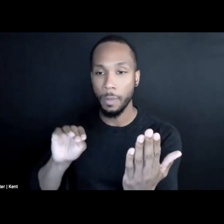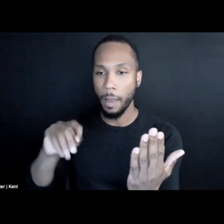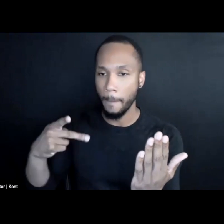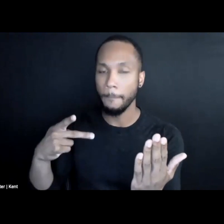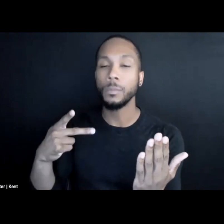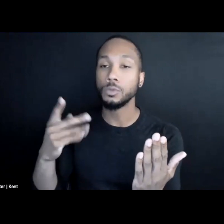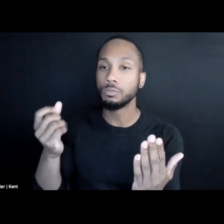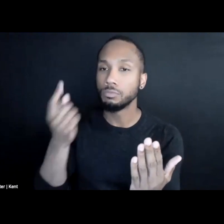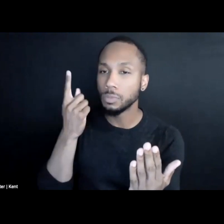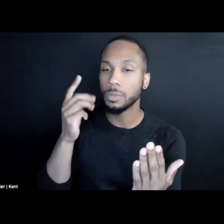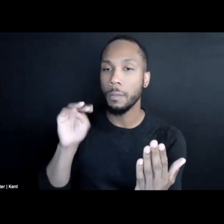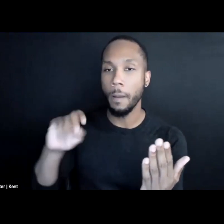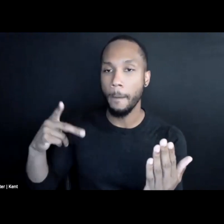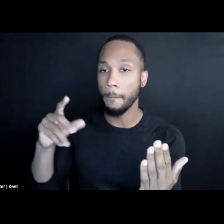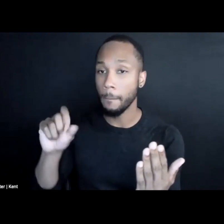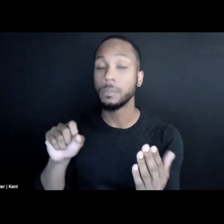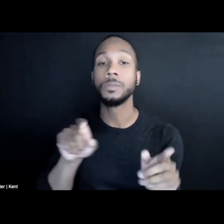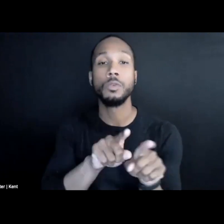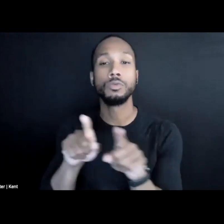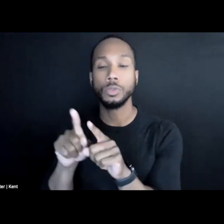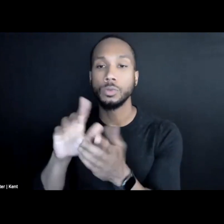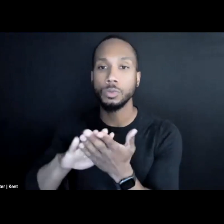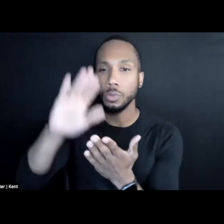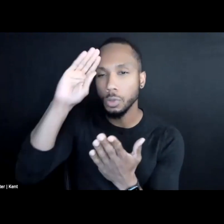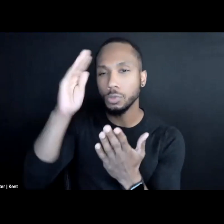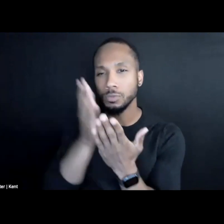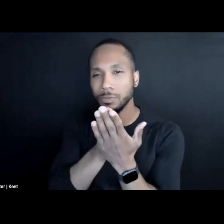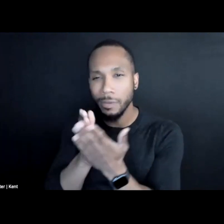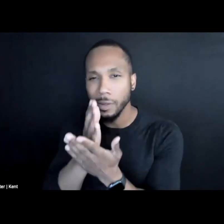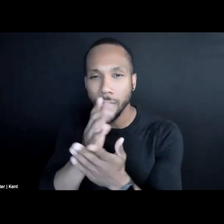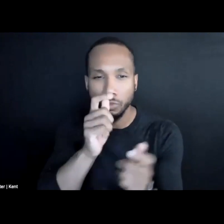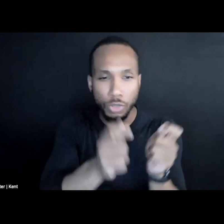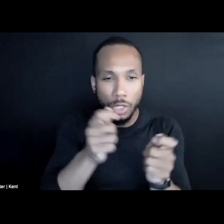It’s learning to navigate the changes between metro lines,